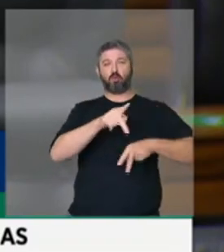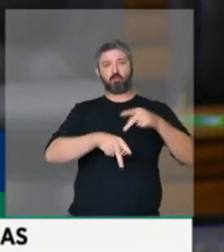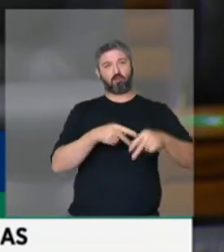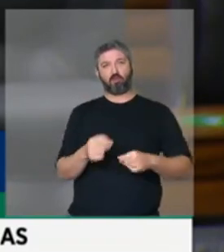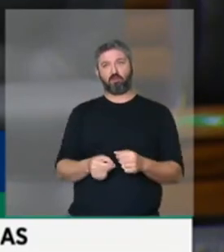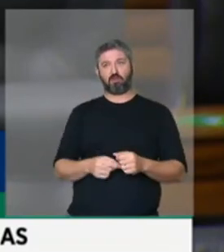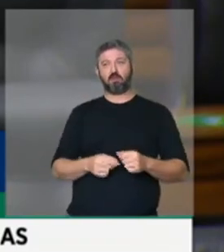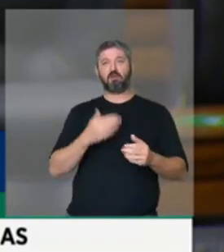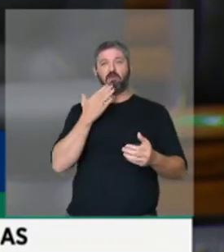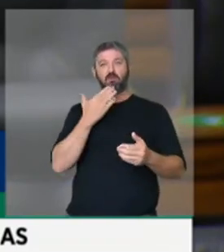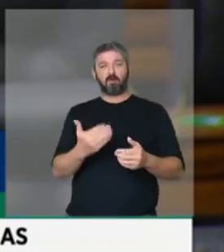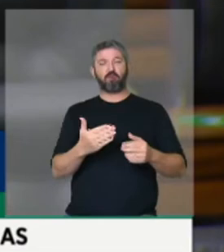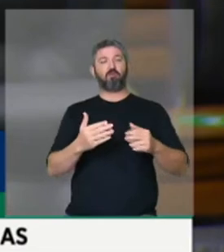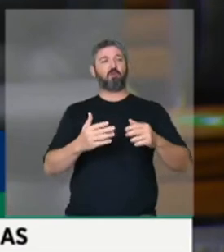VAI NAQUILO CARO, INSTRUMENTOS PARA UM PROJETO NACIONAL DE